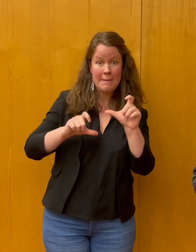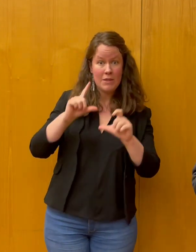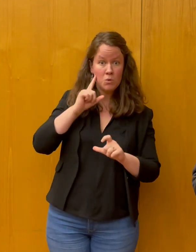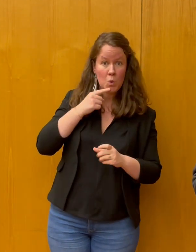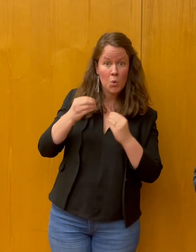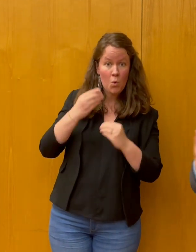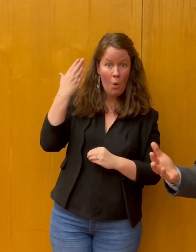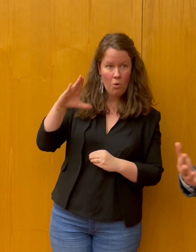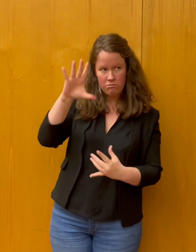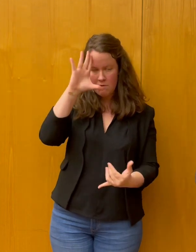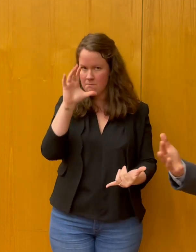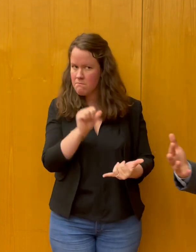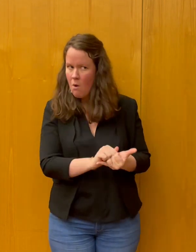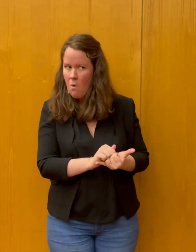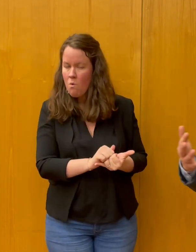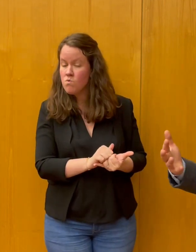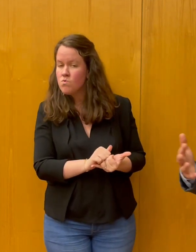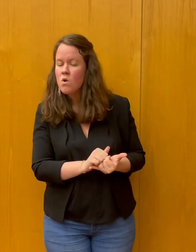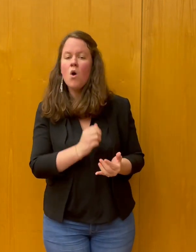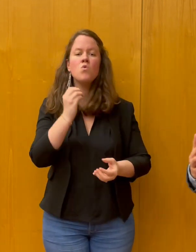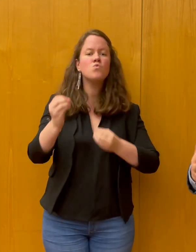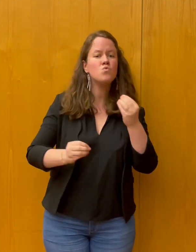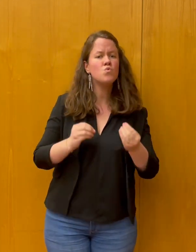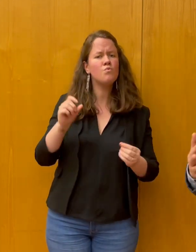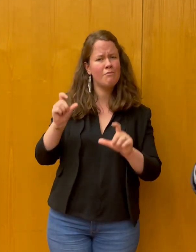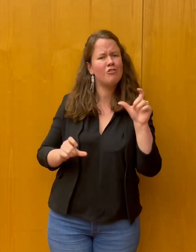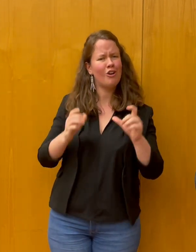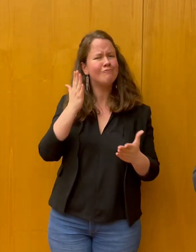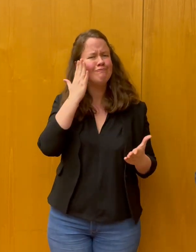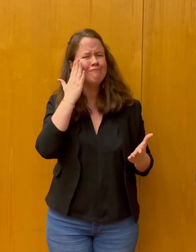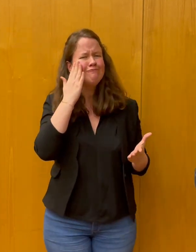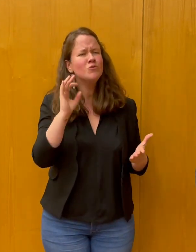utilisateurs qui ne savent pas toujours vers quelle plateforme se tourner pour passer tel